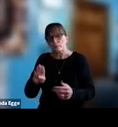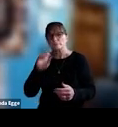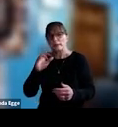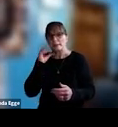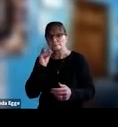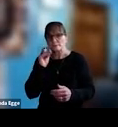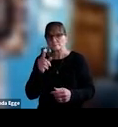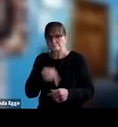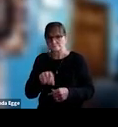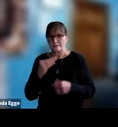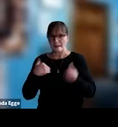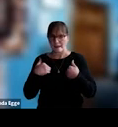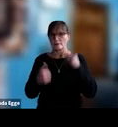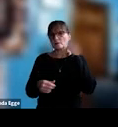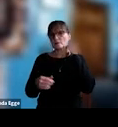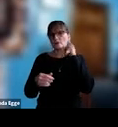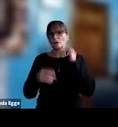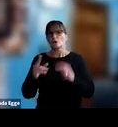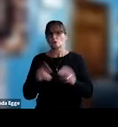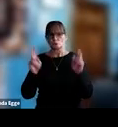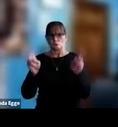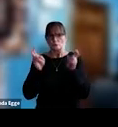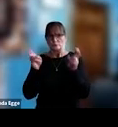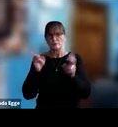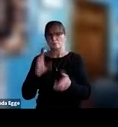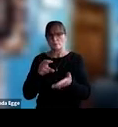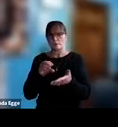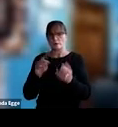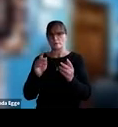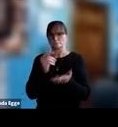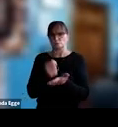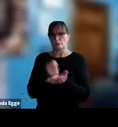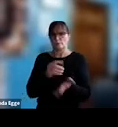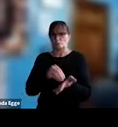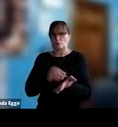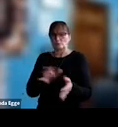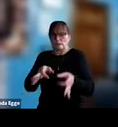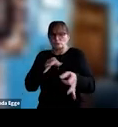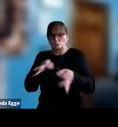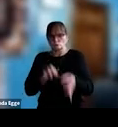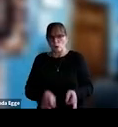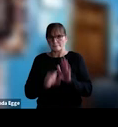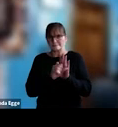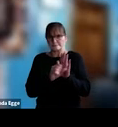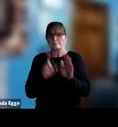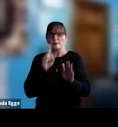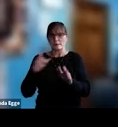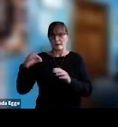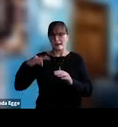Utilicen citas de los registros del tratamiento que describan los síntomas que el solicitante experimentó